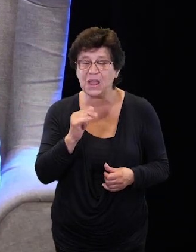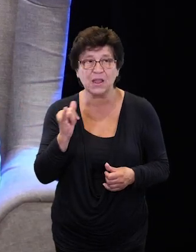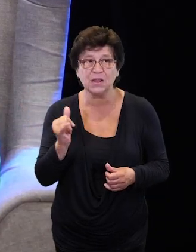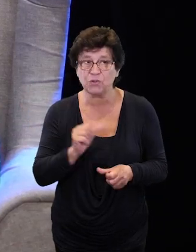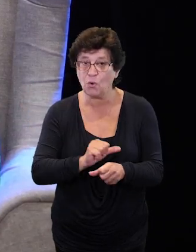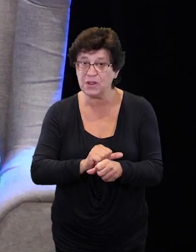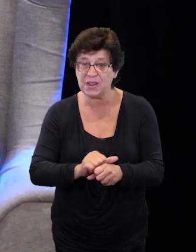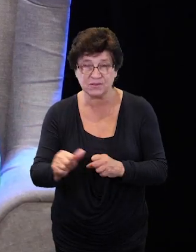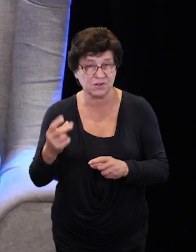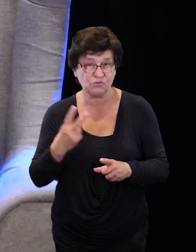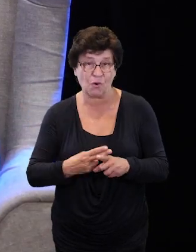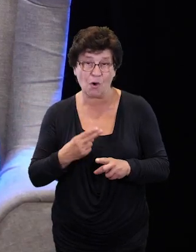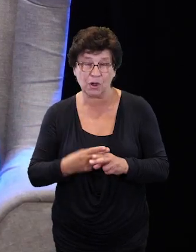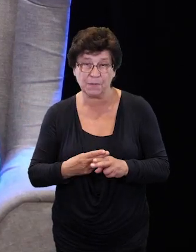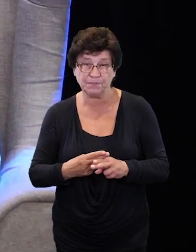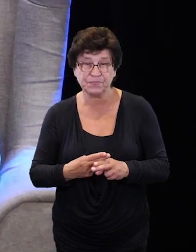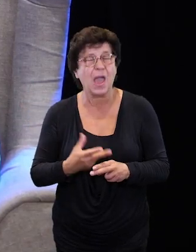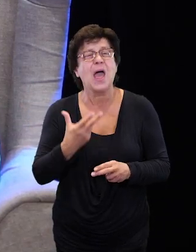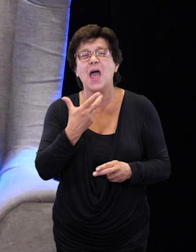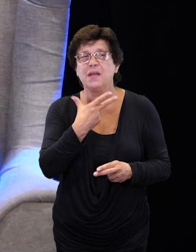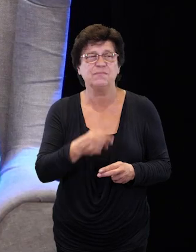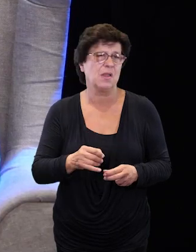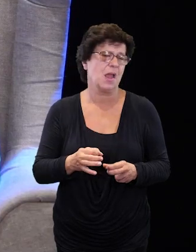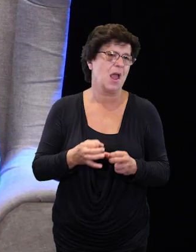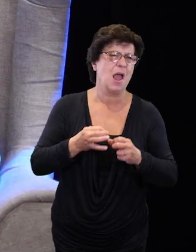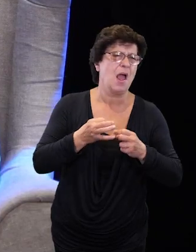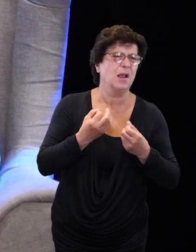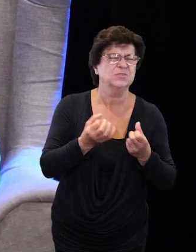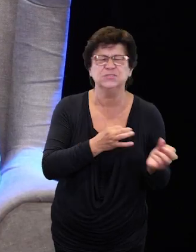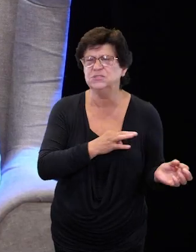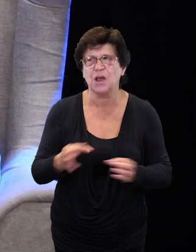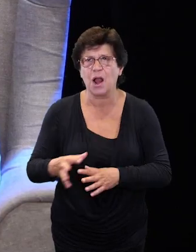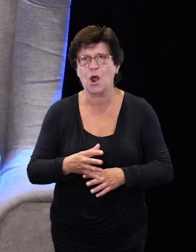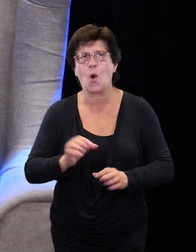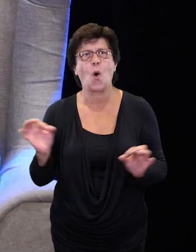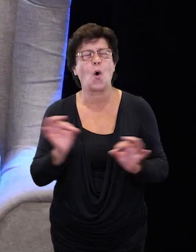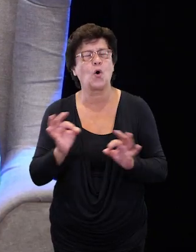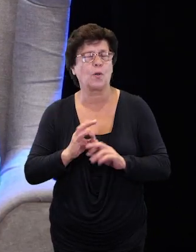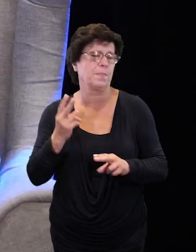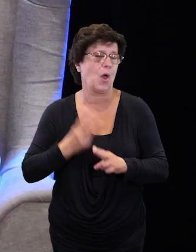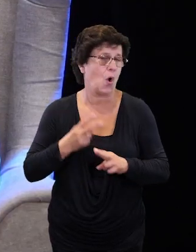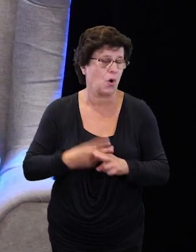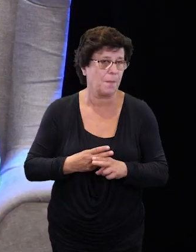To nie musi być zaraz nie wiadomo jaka straszna choroba, ale możesz być przeziębiony często,